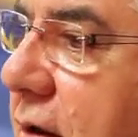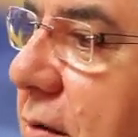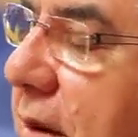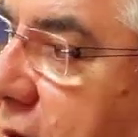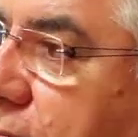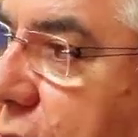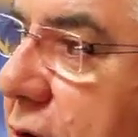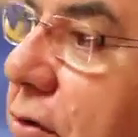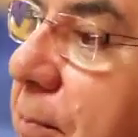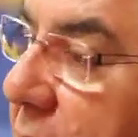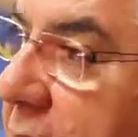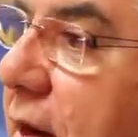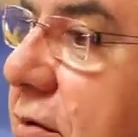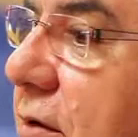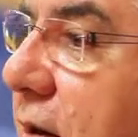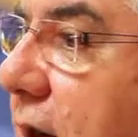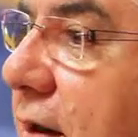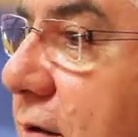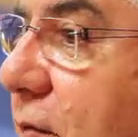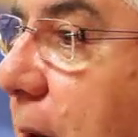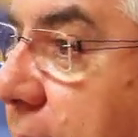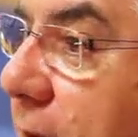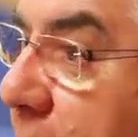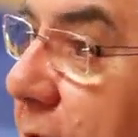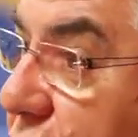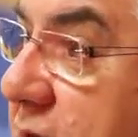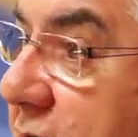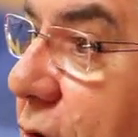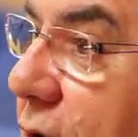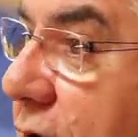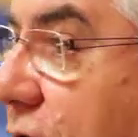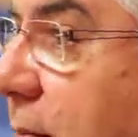fue importante. Y en ese sentido el papel de unos medios de comunicación